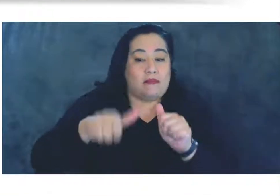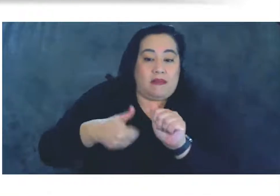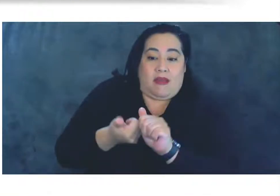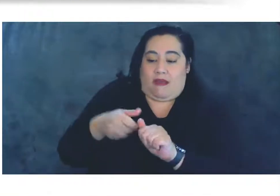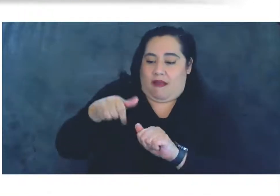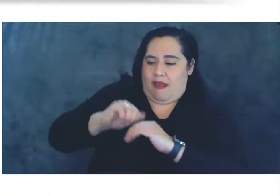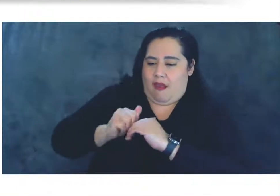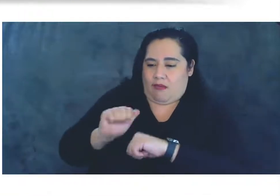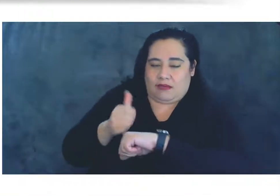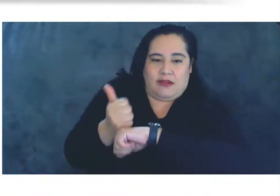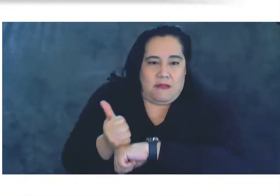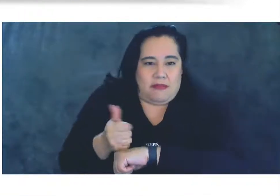diseño de este módulo.